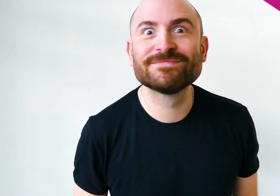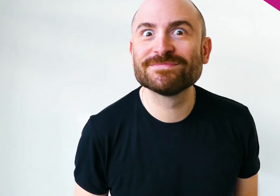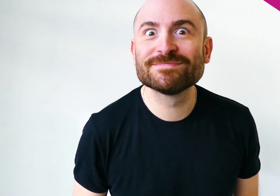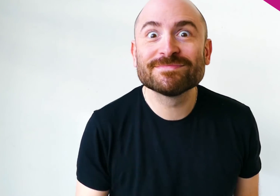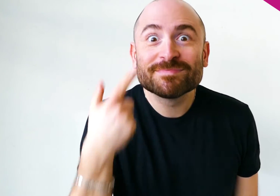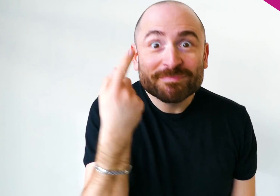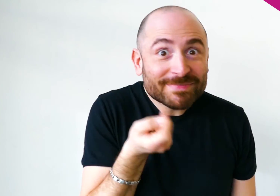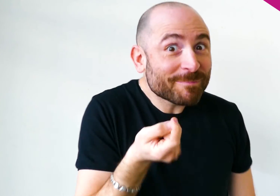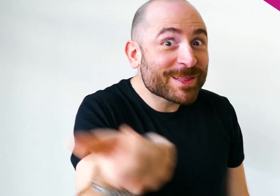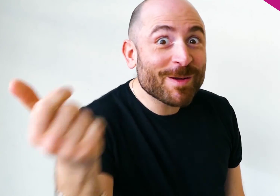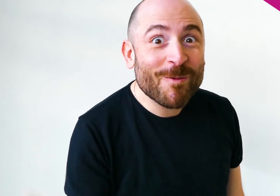A bientôt ! :)